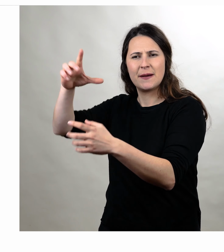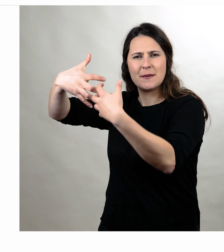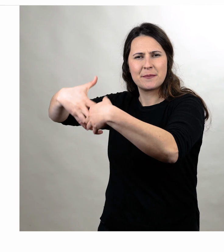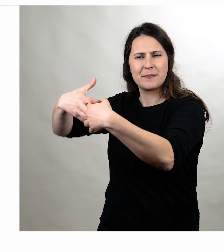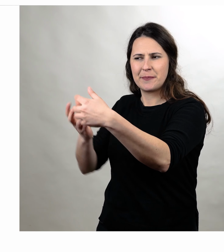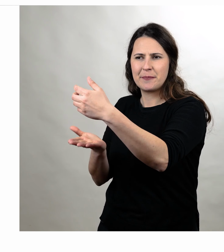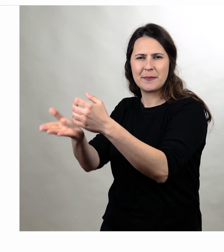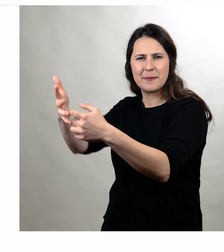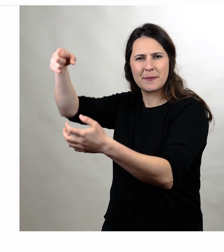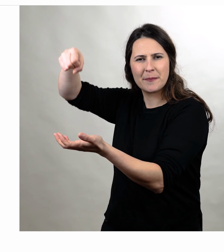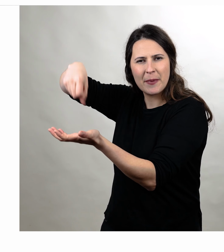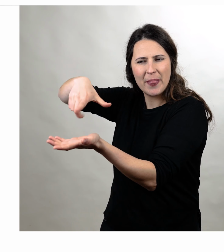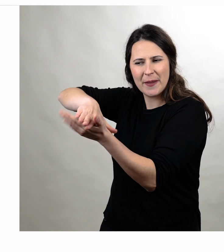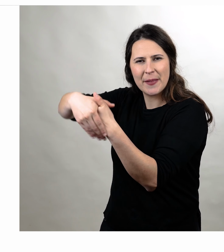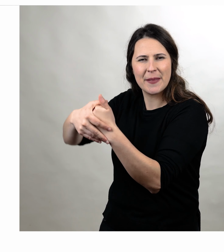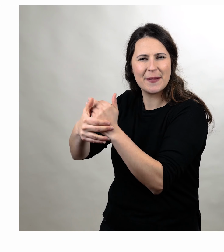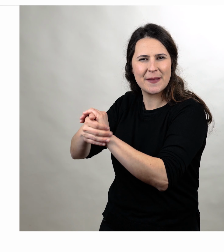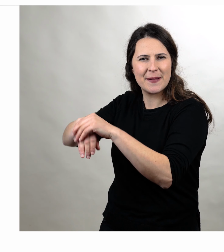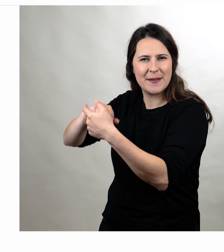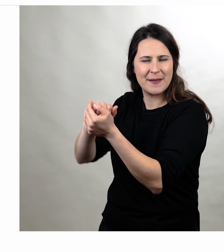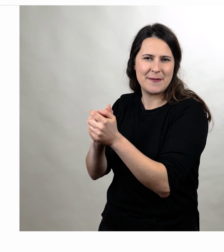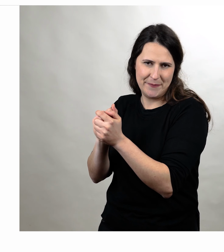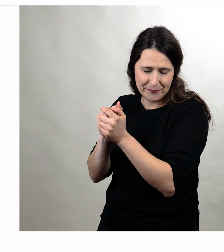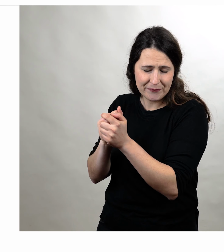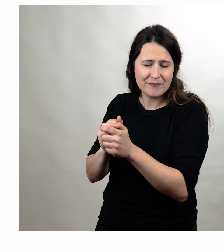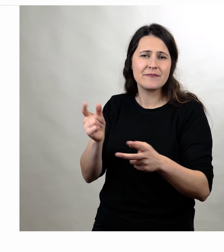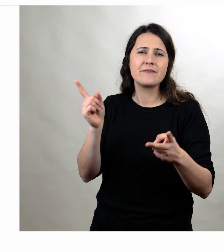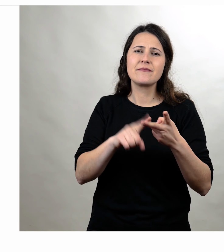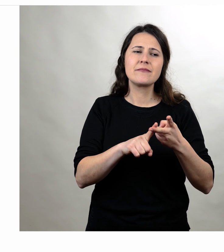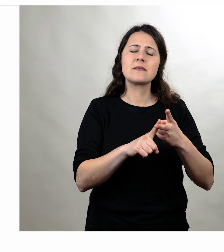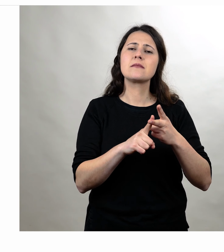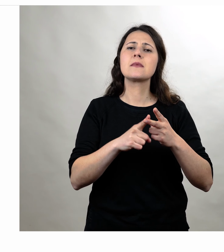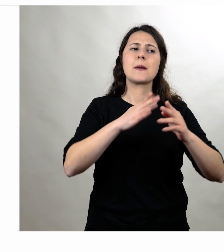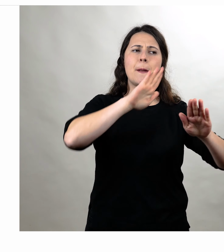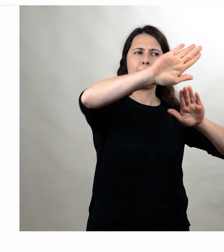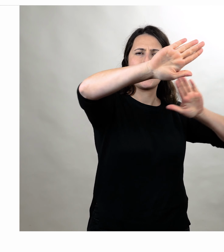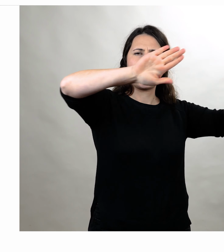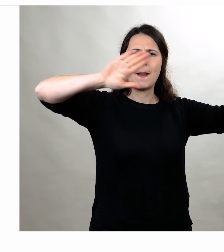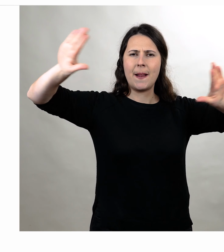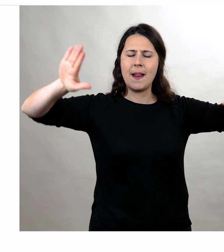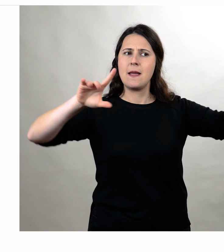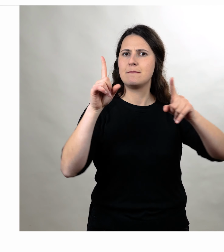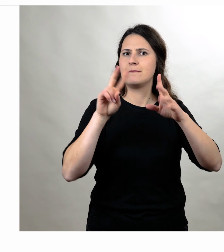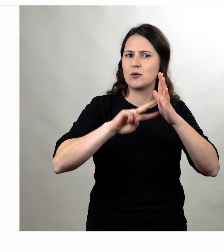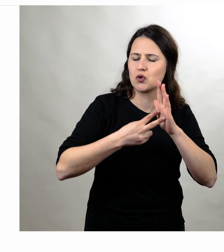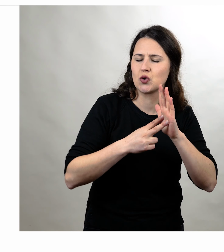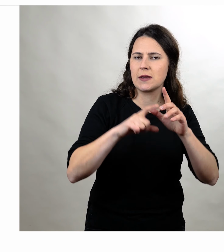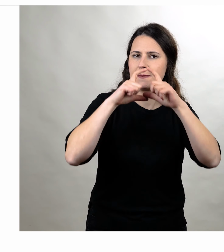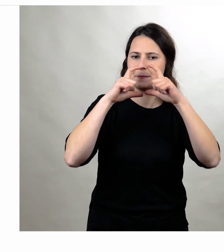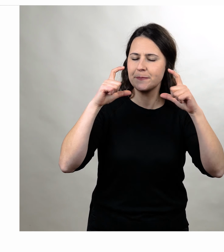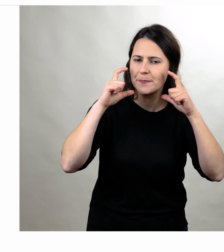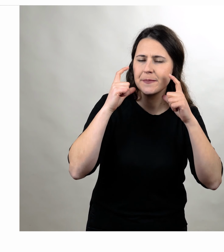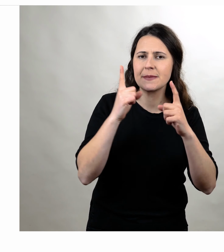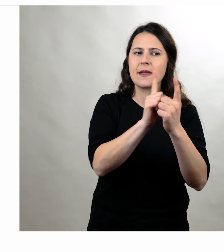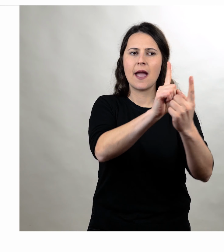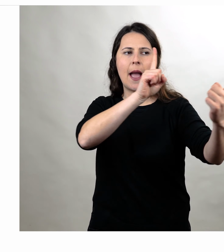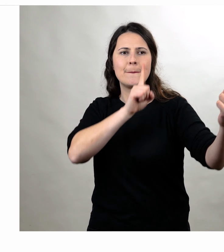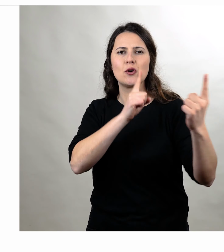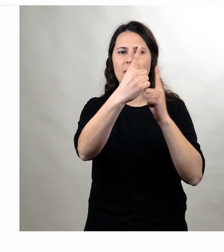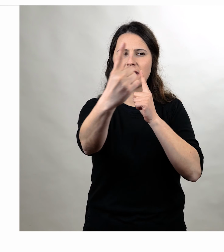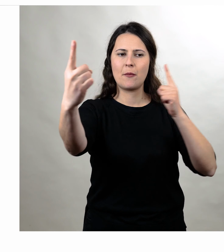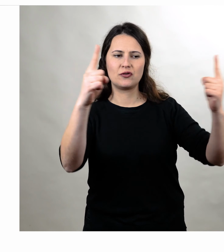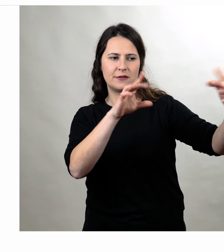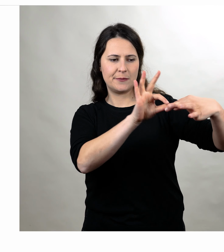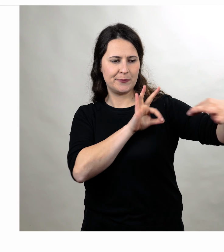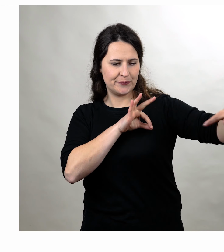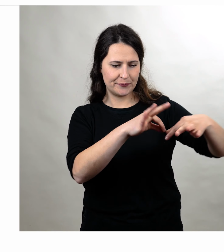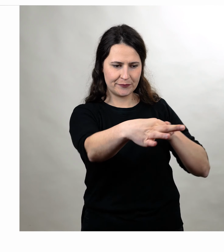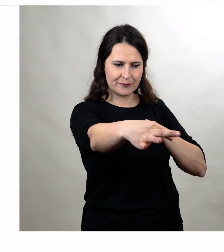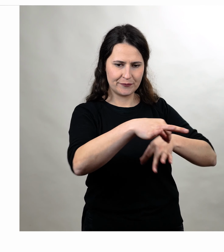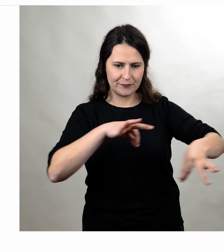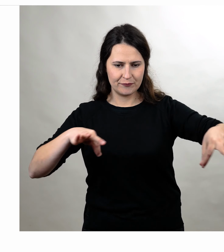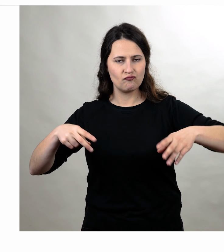σαφή σήμανση και κοινωνική αποστασιοποίηση .